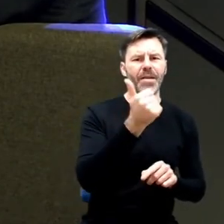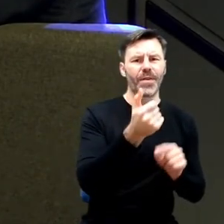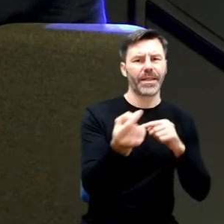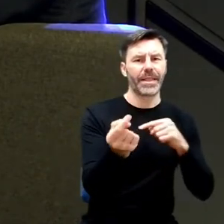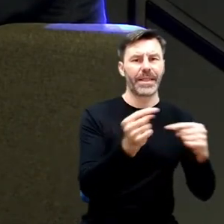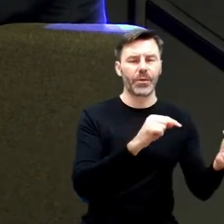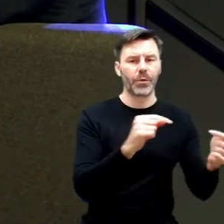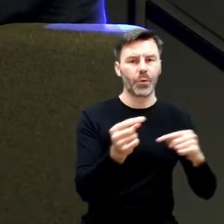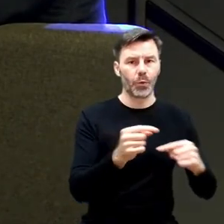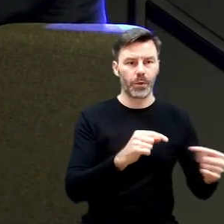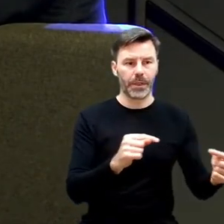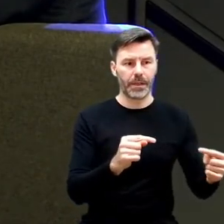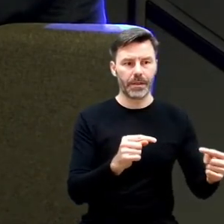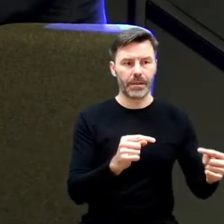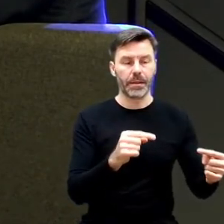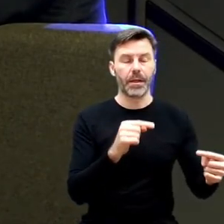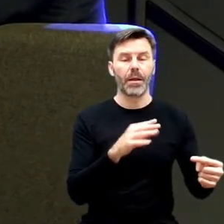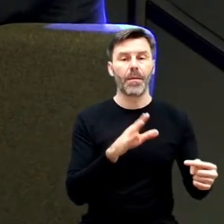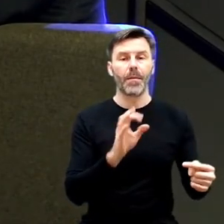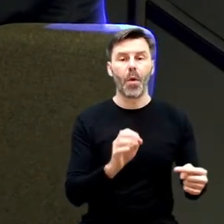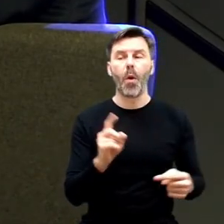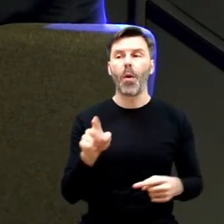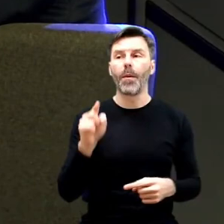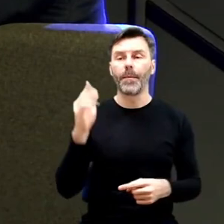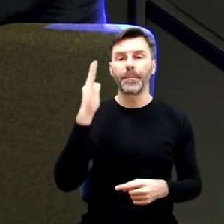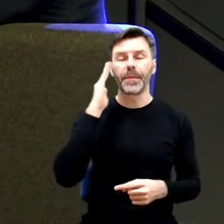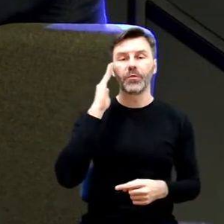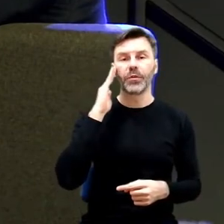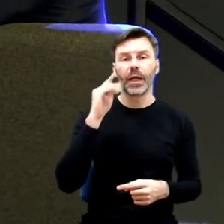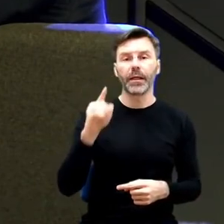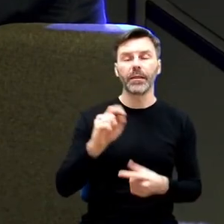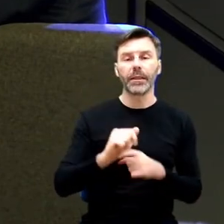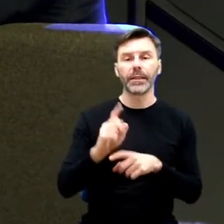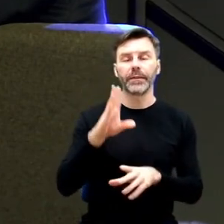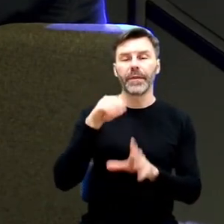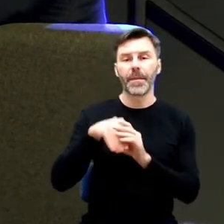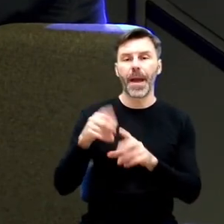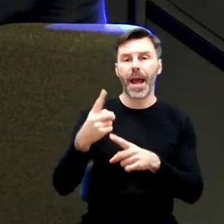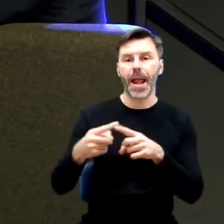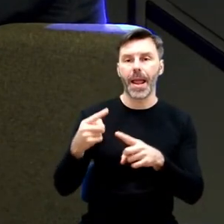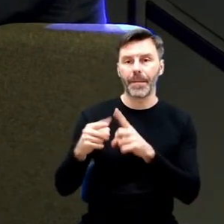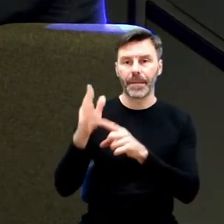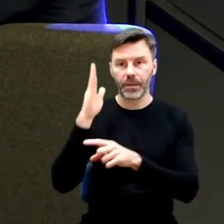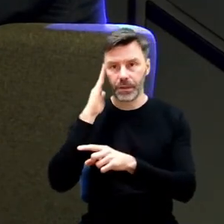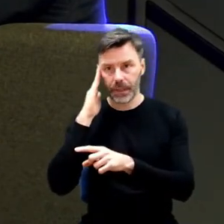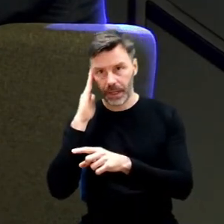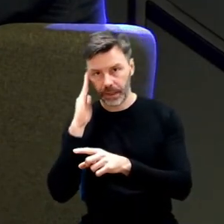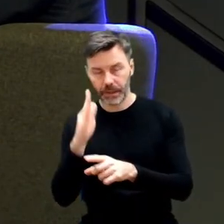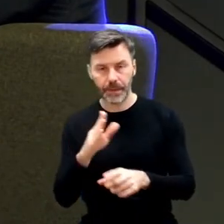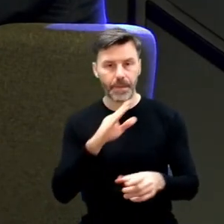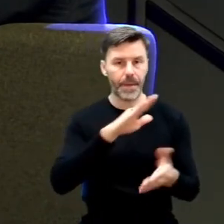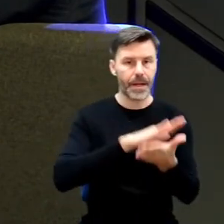i o tym, że mieszkalnictwo jest pewnym elementem, który łączy się też z rynkiem pracy, z rozwojem edukacji,